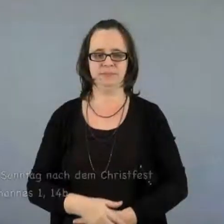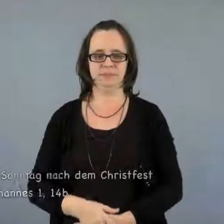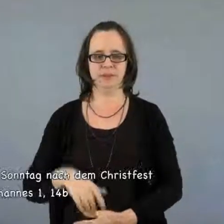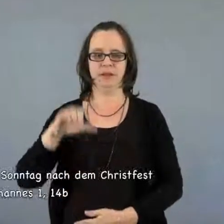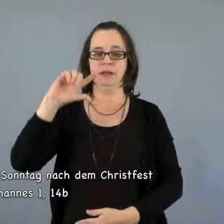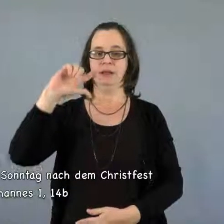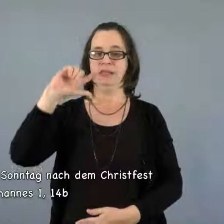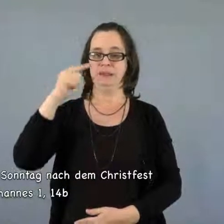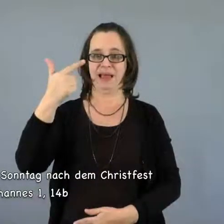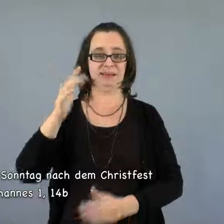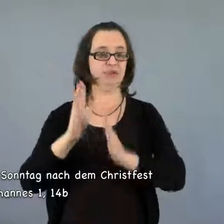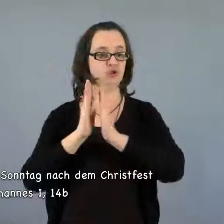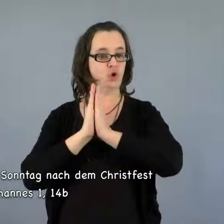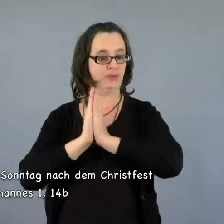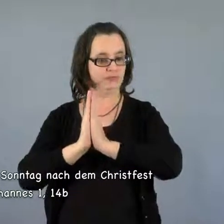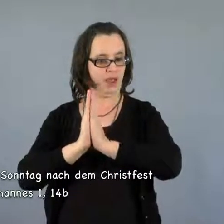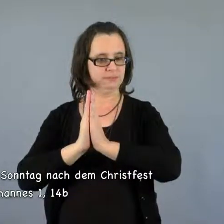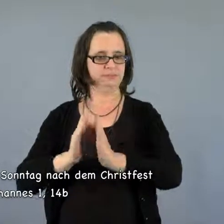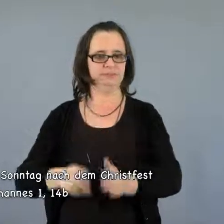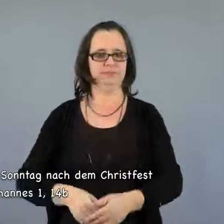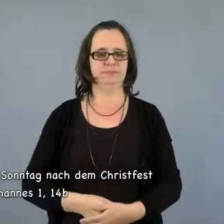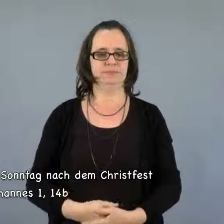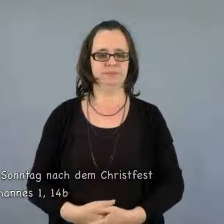2. Sonntag